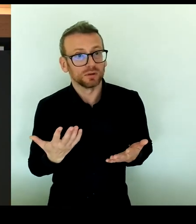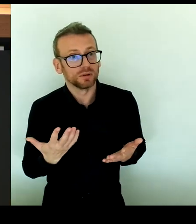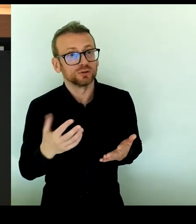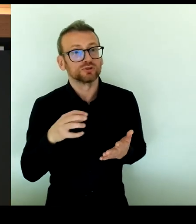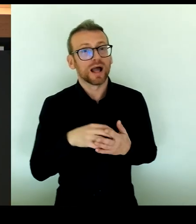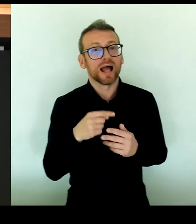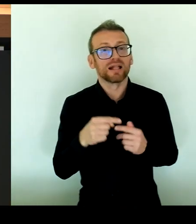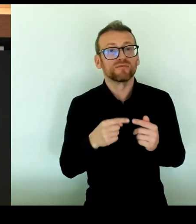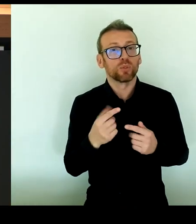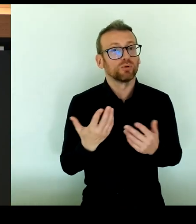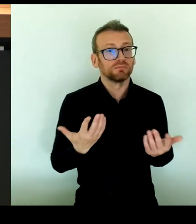(Rednerwechsel) Vielen Dank für die Frage Frau Bernburg.